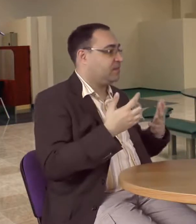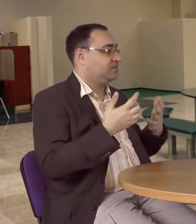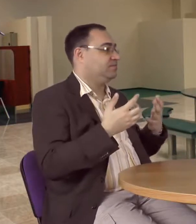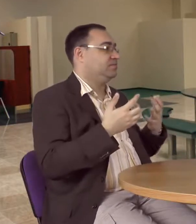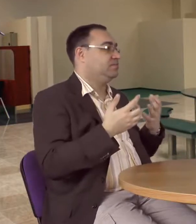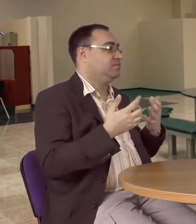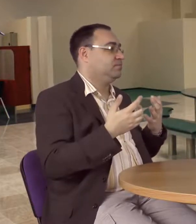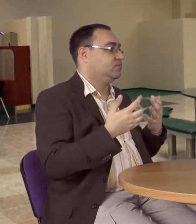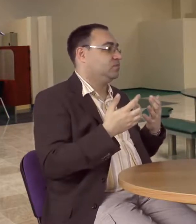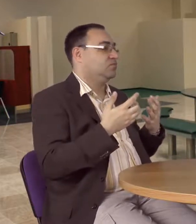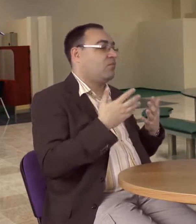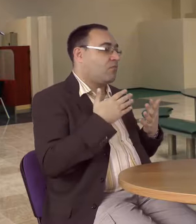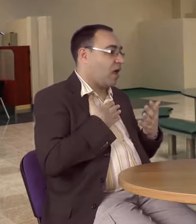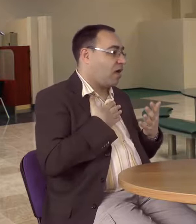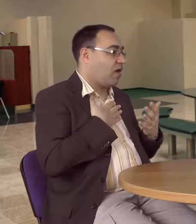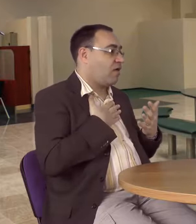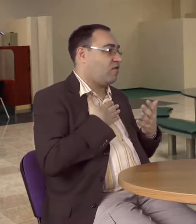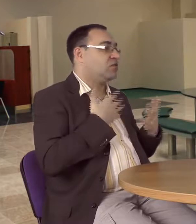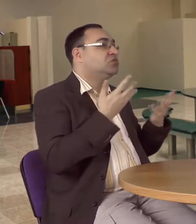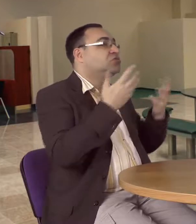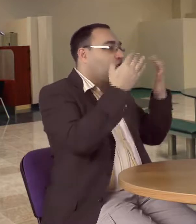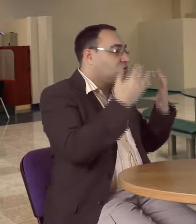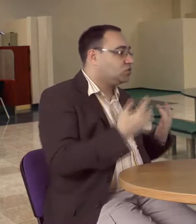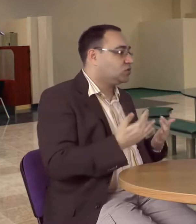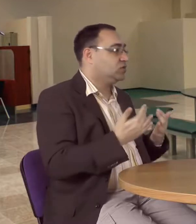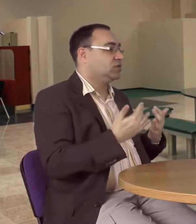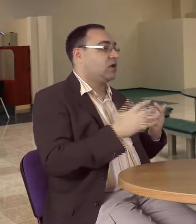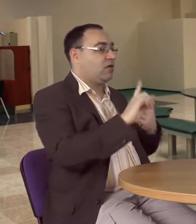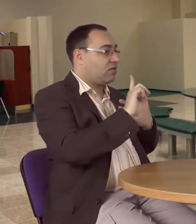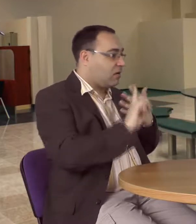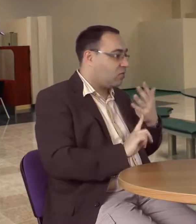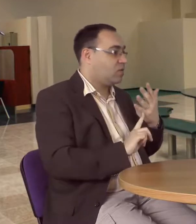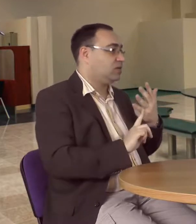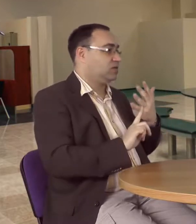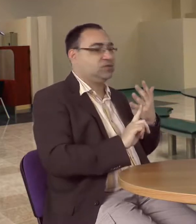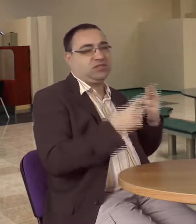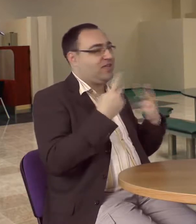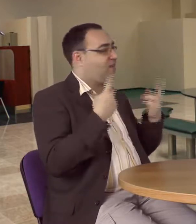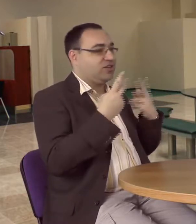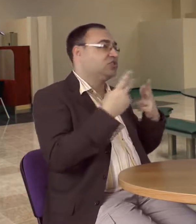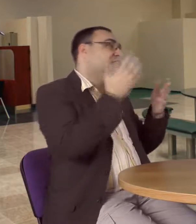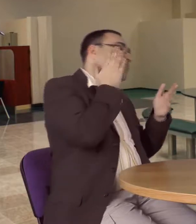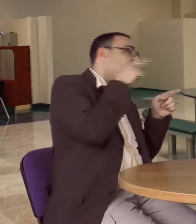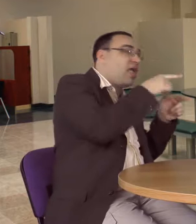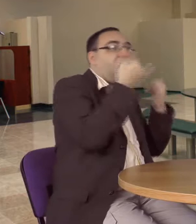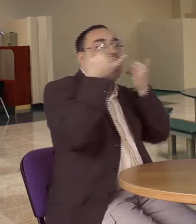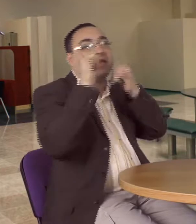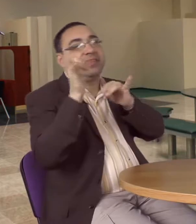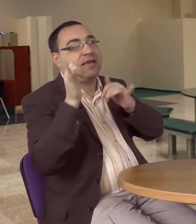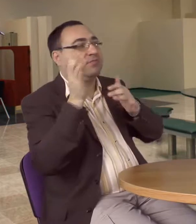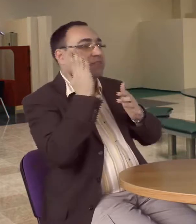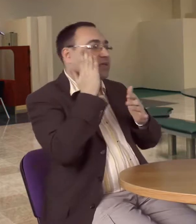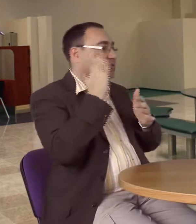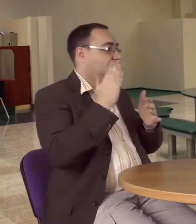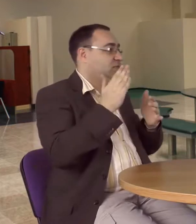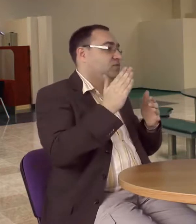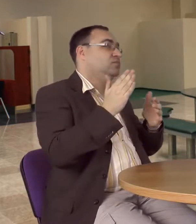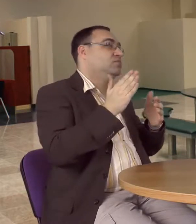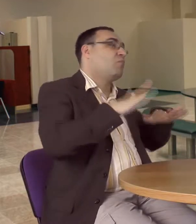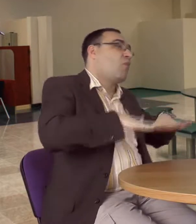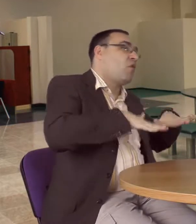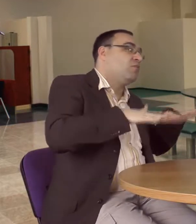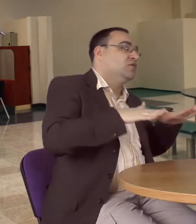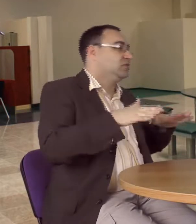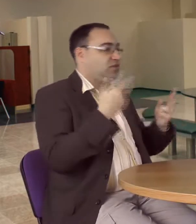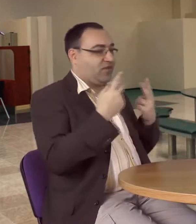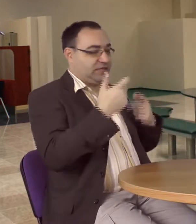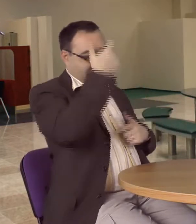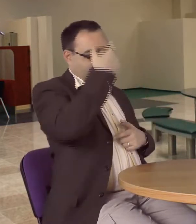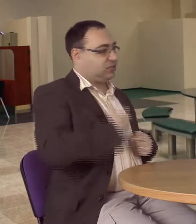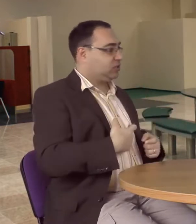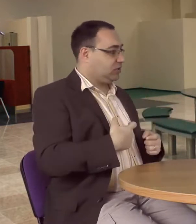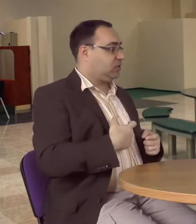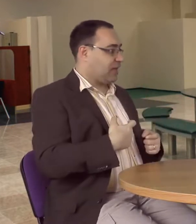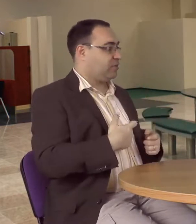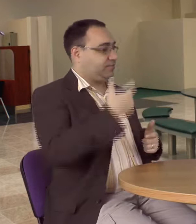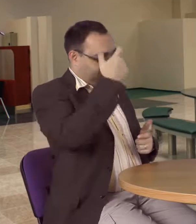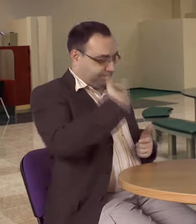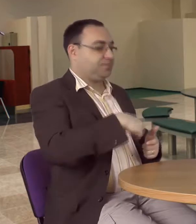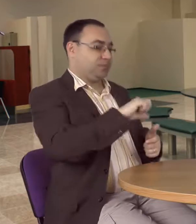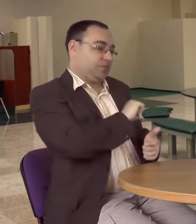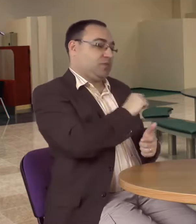Podatnik tylko w zależno ci, w którym urzędzie się rozlicza, ale rachunek tu nie ma znaczenia czy na miejsce zamieszkania czy na miejsce zameldowania. Po prostu żeby był wystawiony na podatnika.